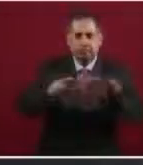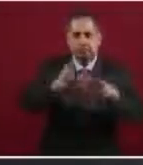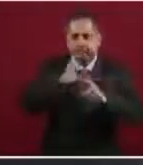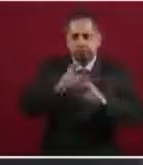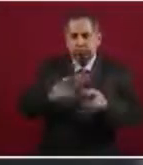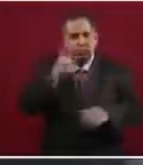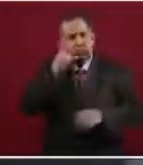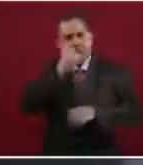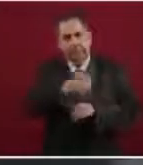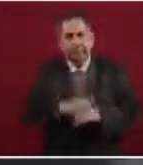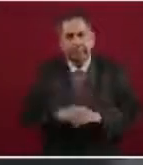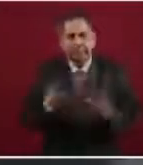la llamada.